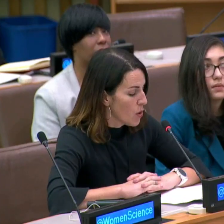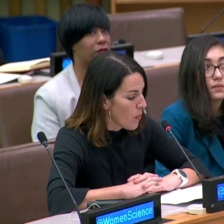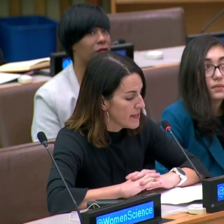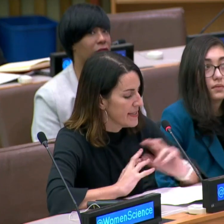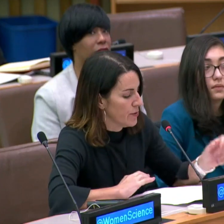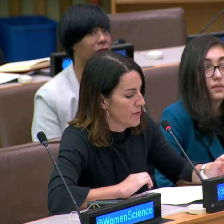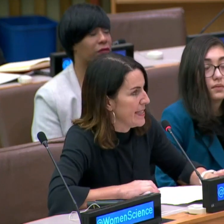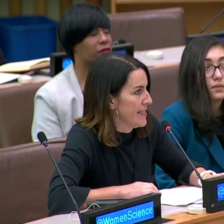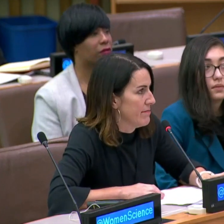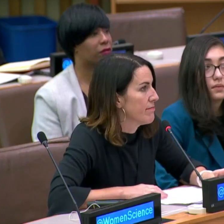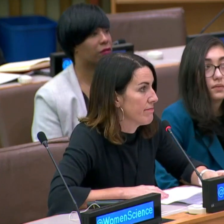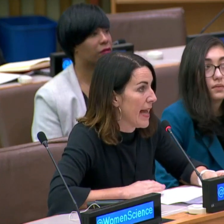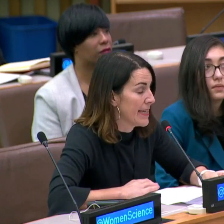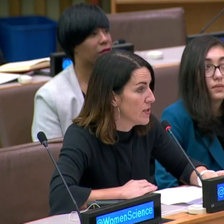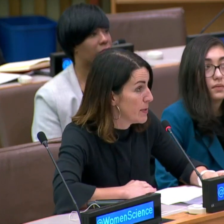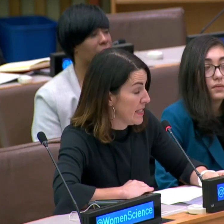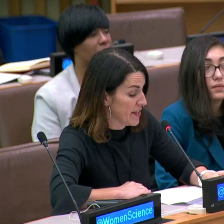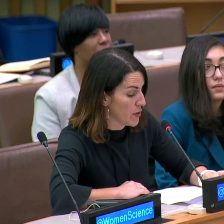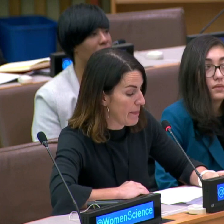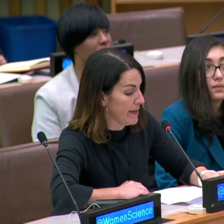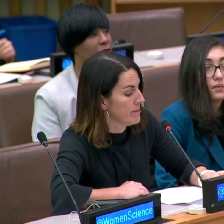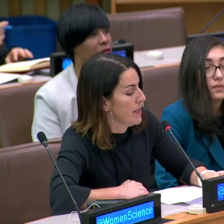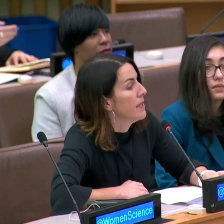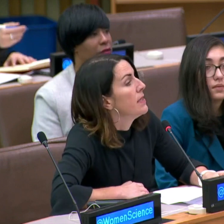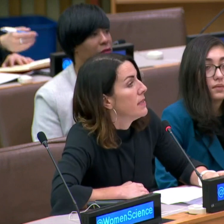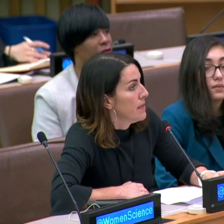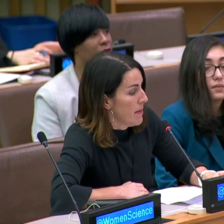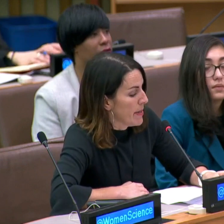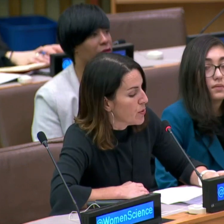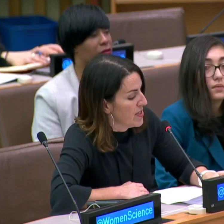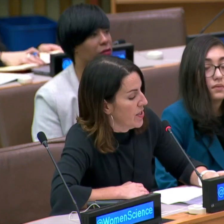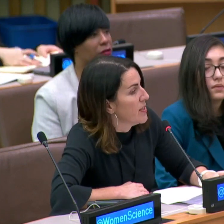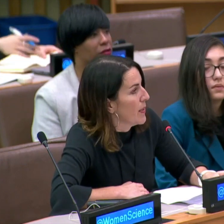hay una sola razón, y no es específico para las mujeres, pero todo comienza con